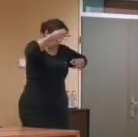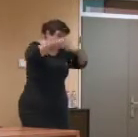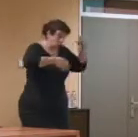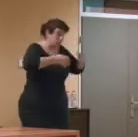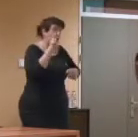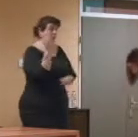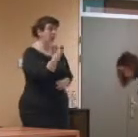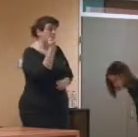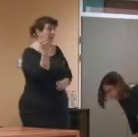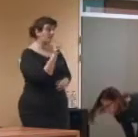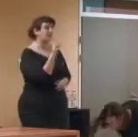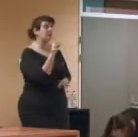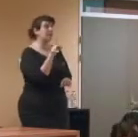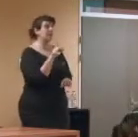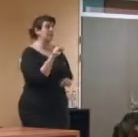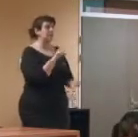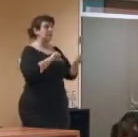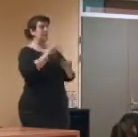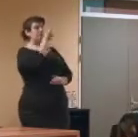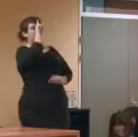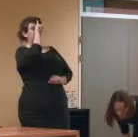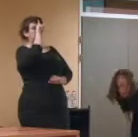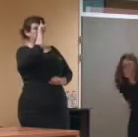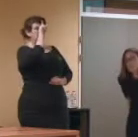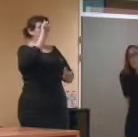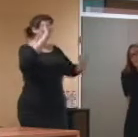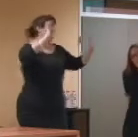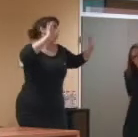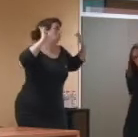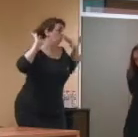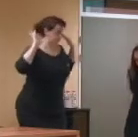se retracta y dice que lo que había mantenido durante